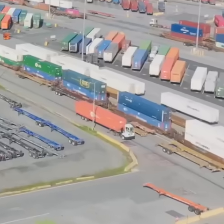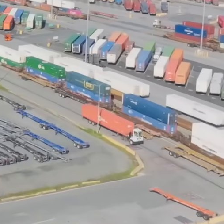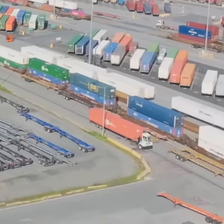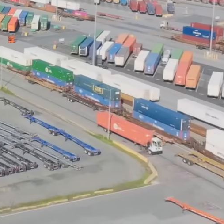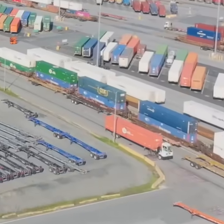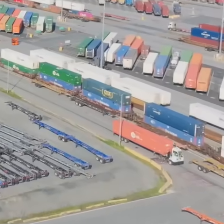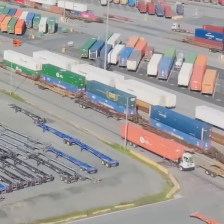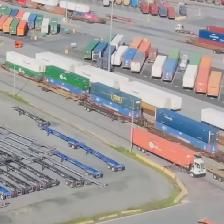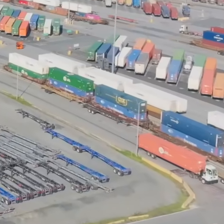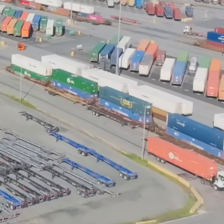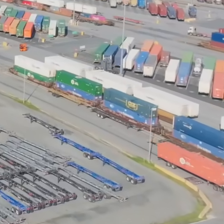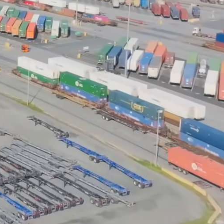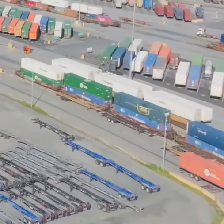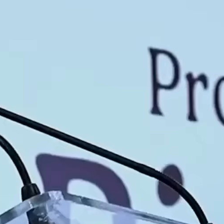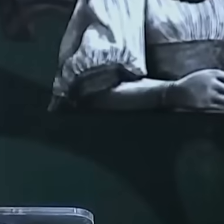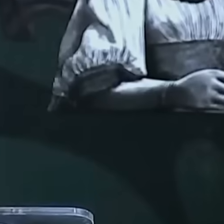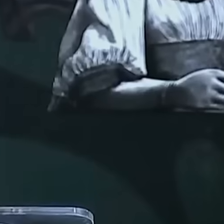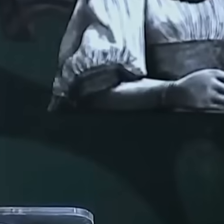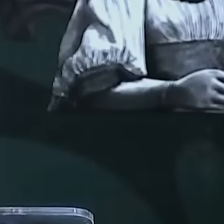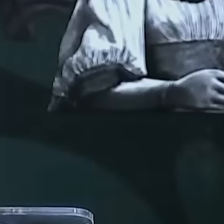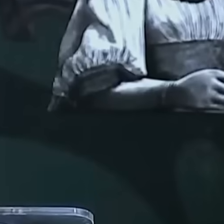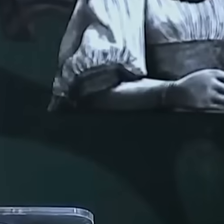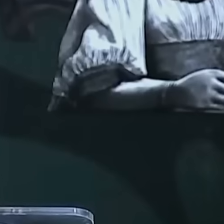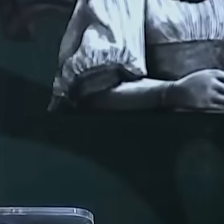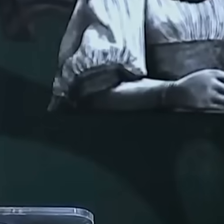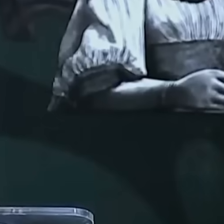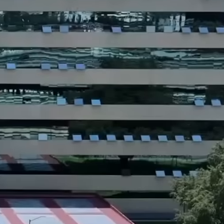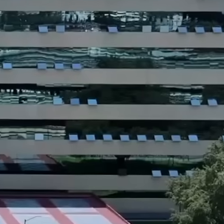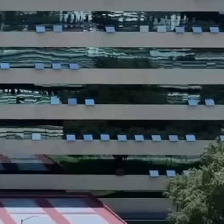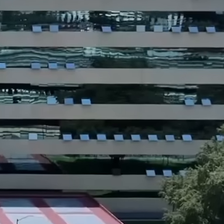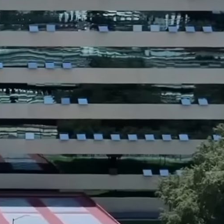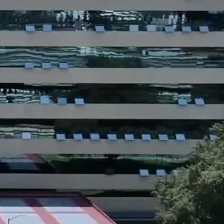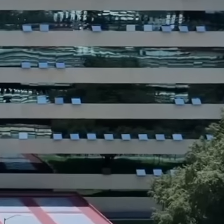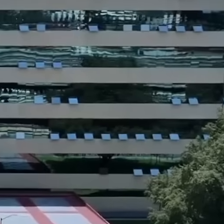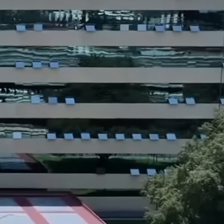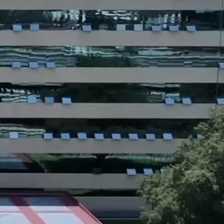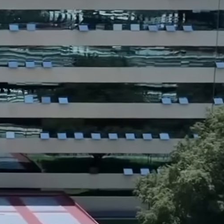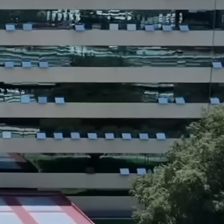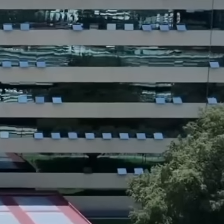motor de desarrollo. Se acabaron los tiempos de las promesas vacías. Hoy vivimos el tiempo de las